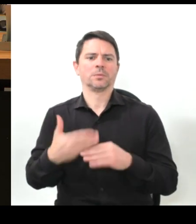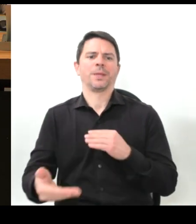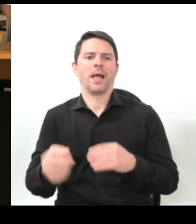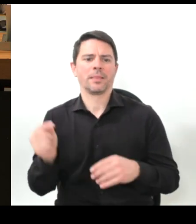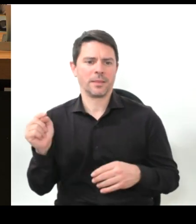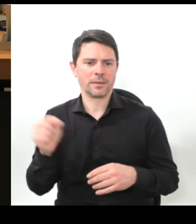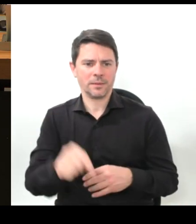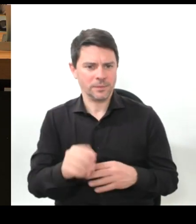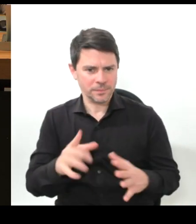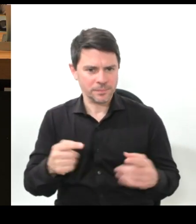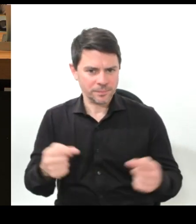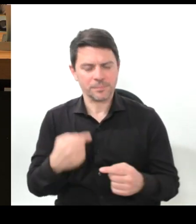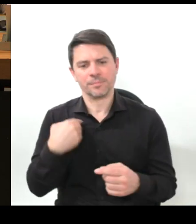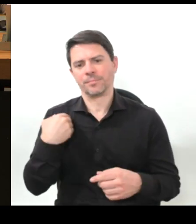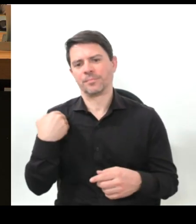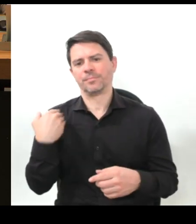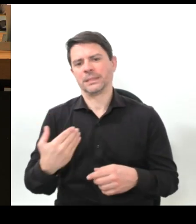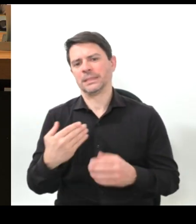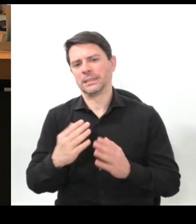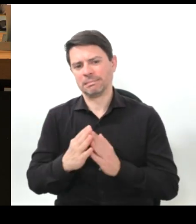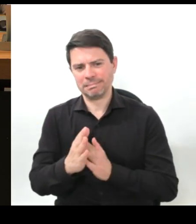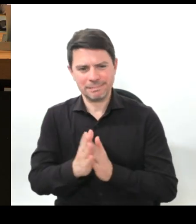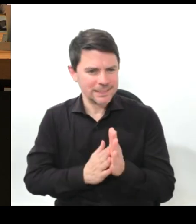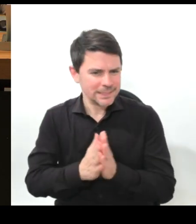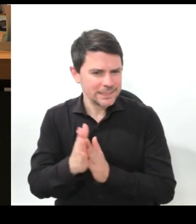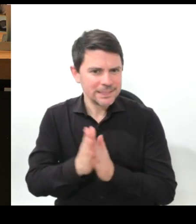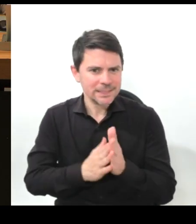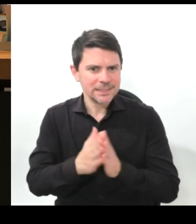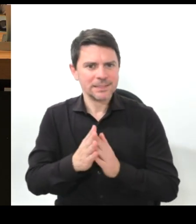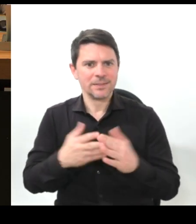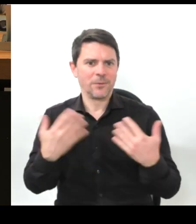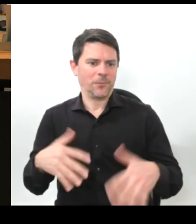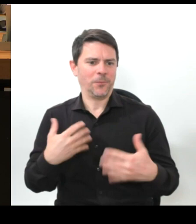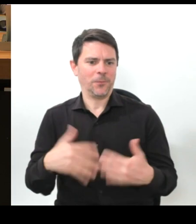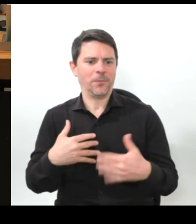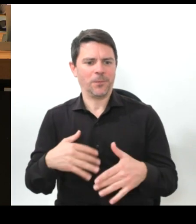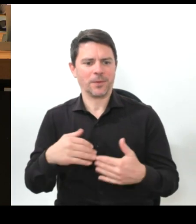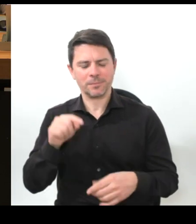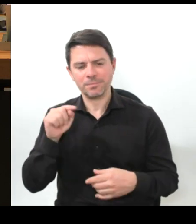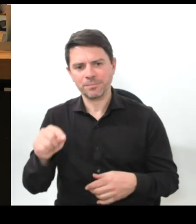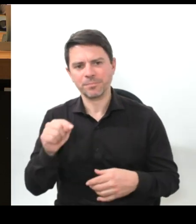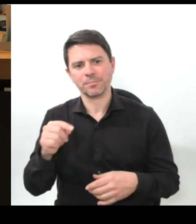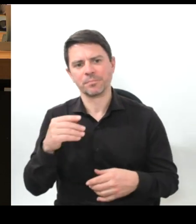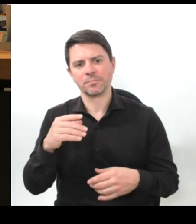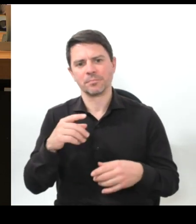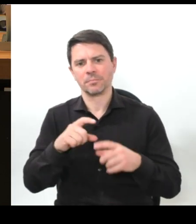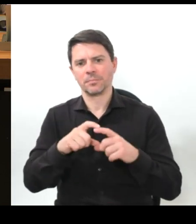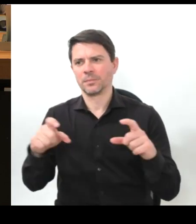ich glaube das auch ganz angemessen, um 16:20 Uhr noch mal kurz nach oben zu schauen und festzustellen, dass wir noch in den Debatten sind.